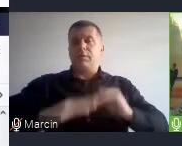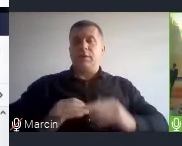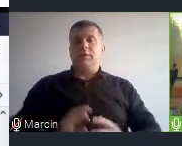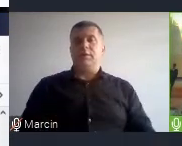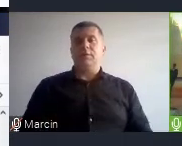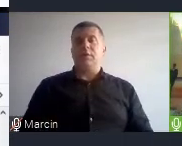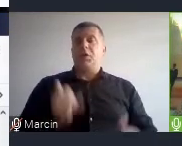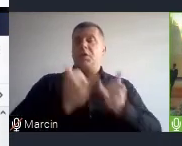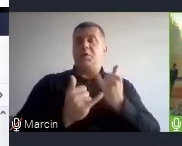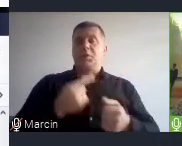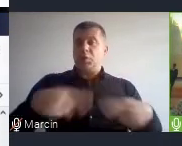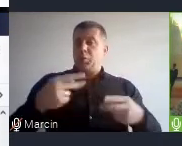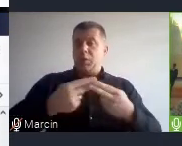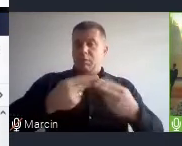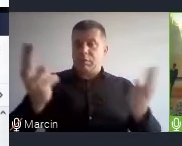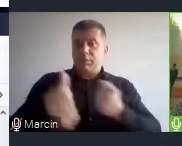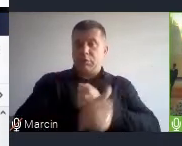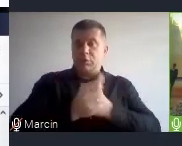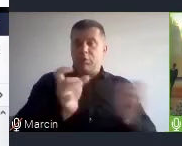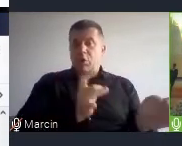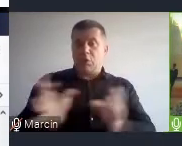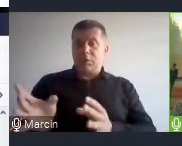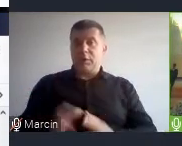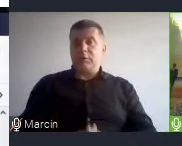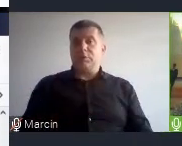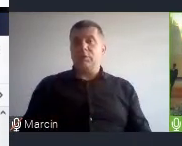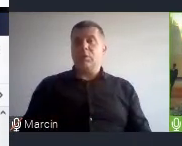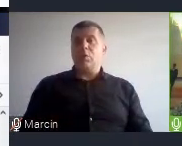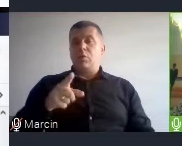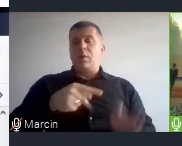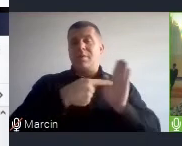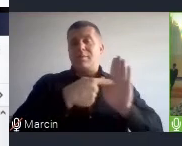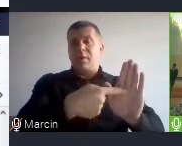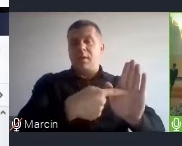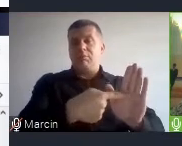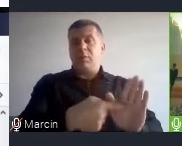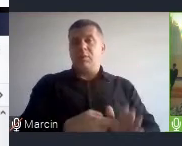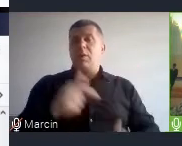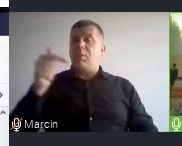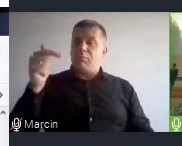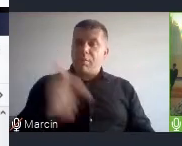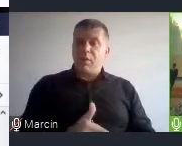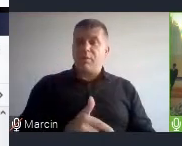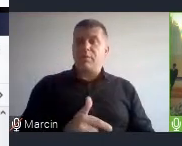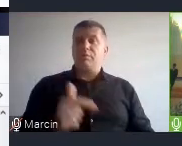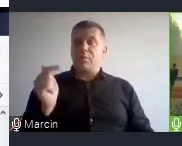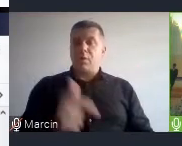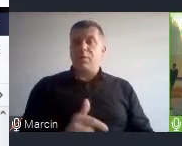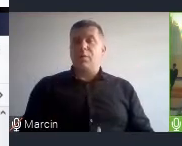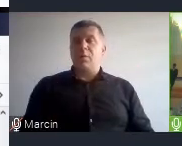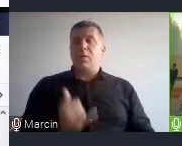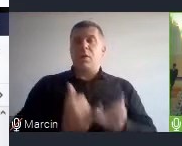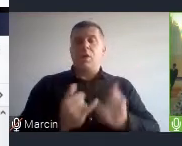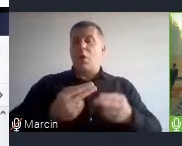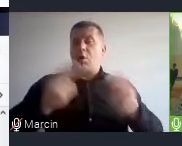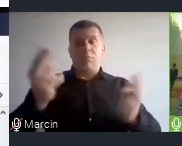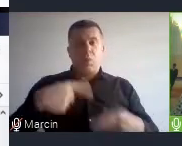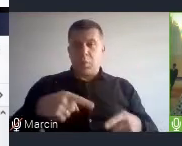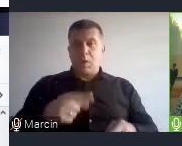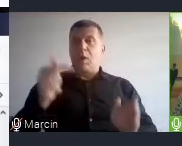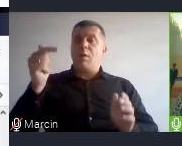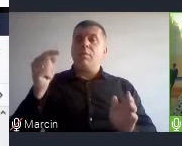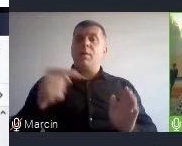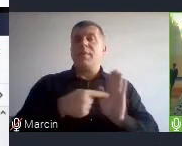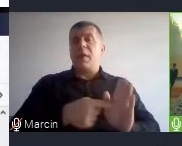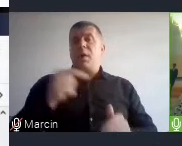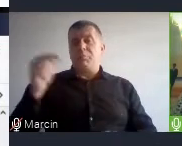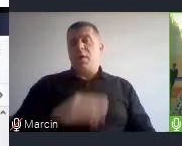Jeśli nie publikujecie takich dokumentów od razu, to ten termin powinien wystarczyć wykonawcy,